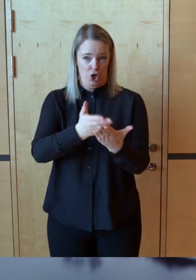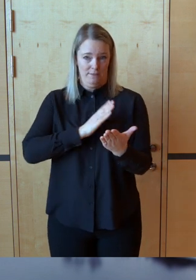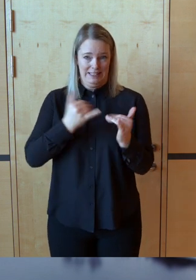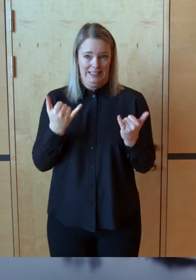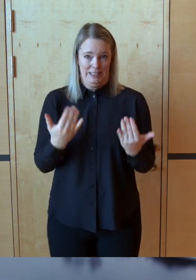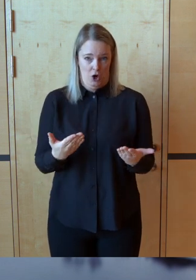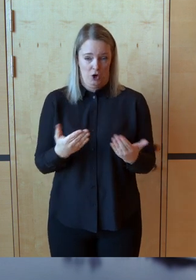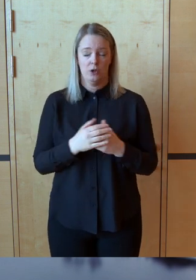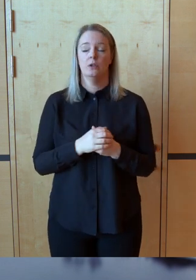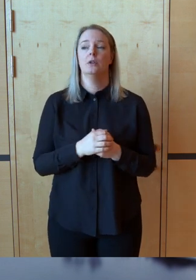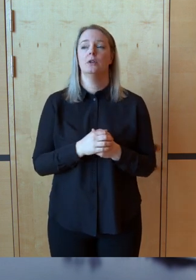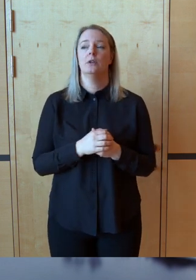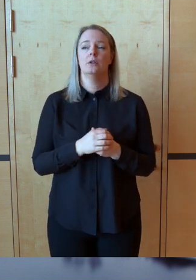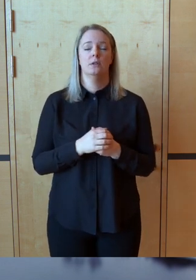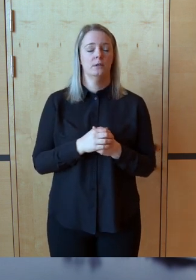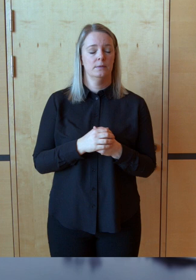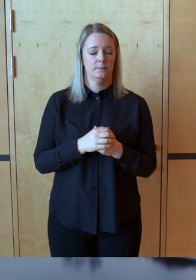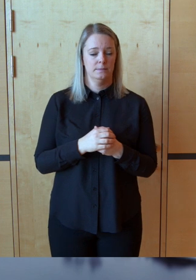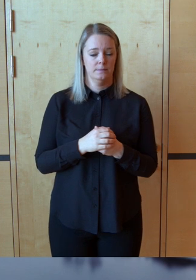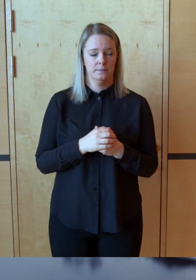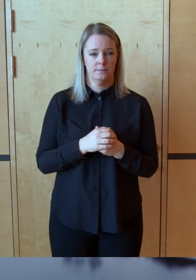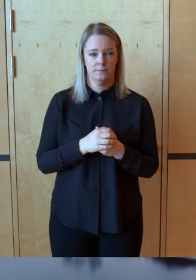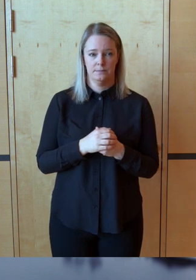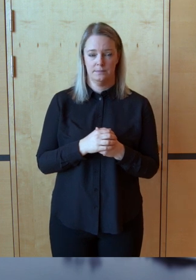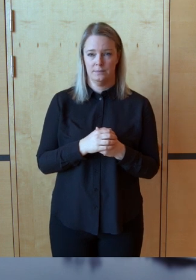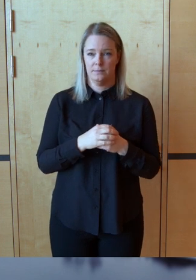Med ett möte Skåne när det gäller övningsfältet